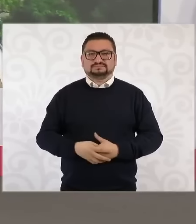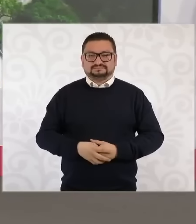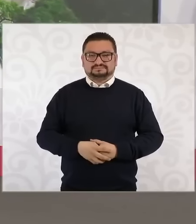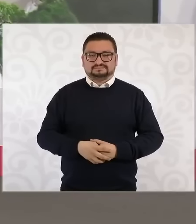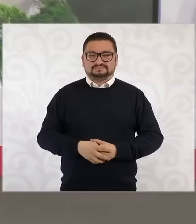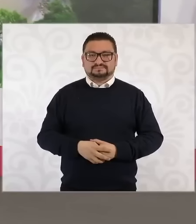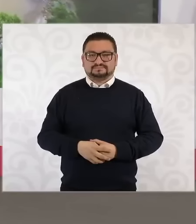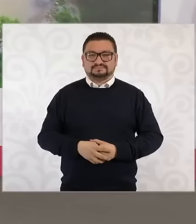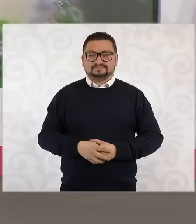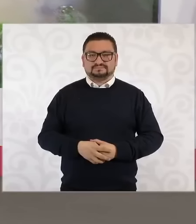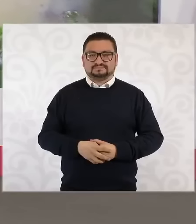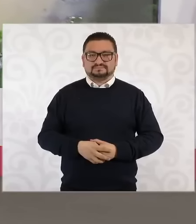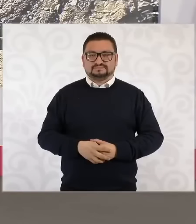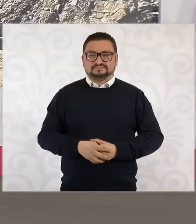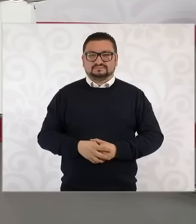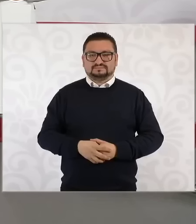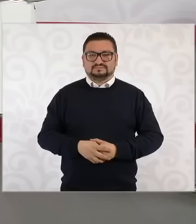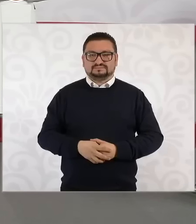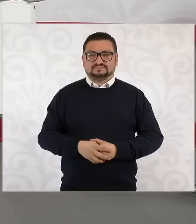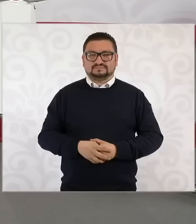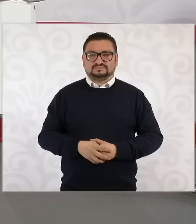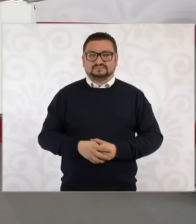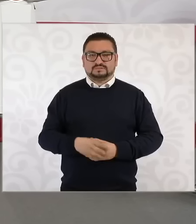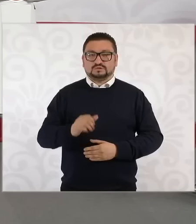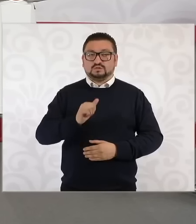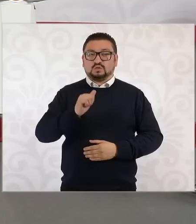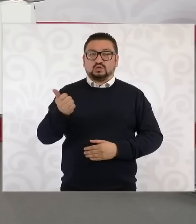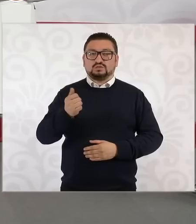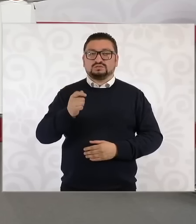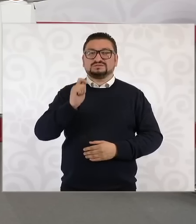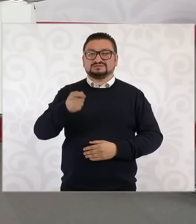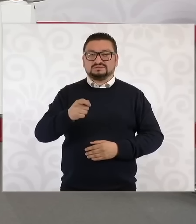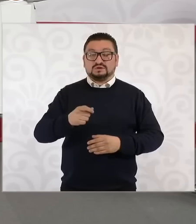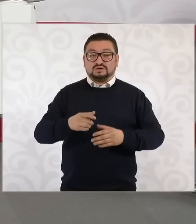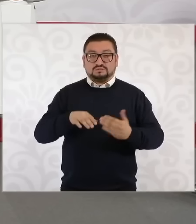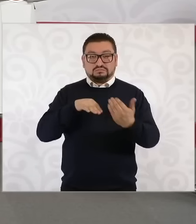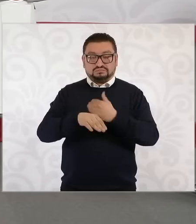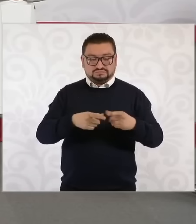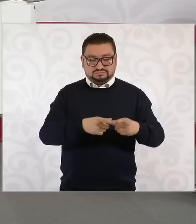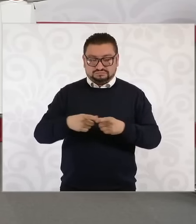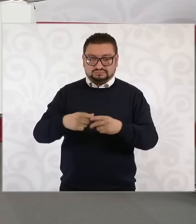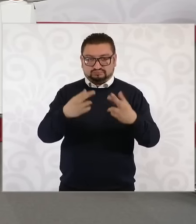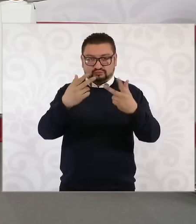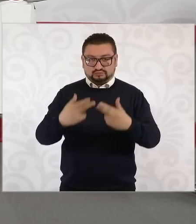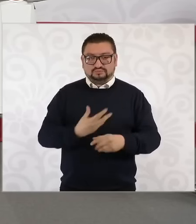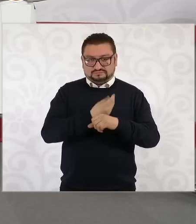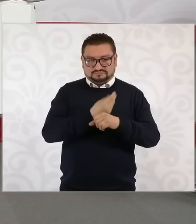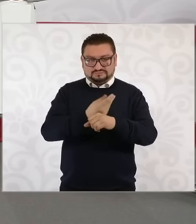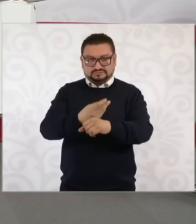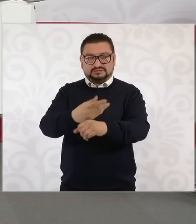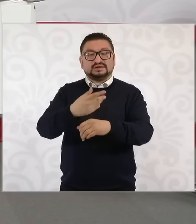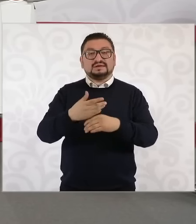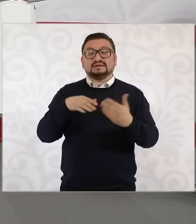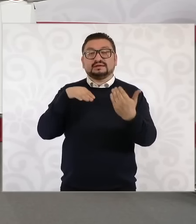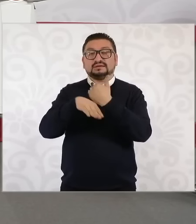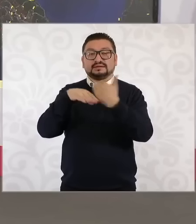Eh, la siguiente, en cuanto al megabachetón en la red federal libre de peaje, es una inversión